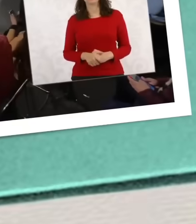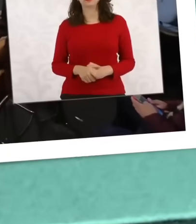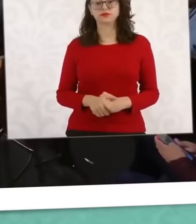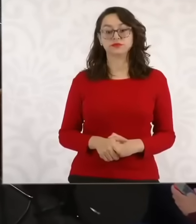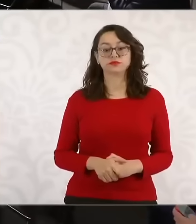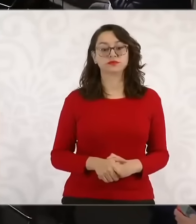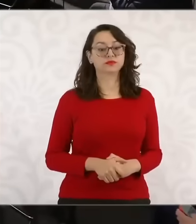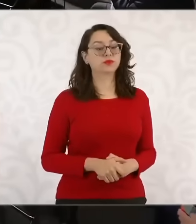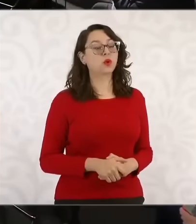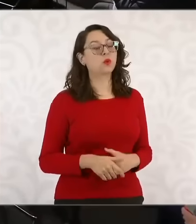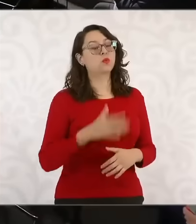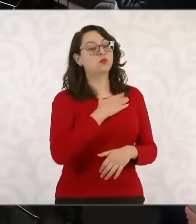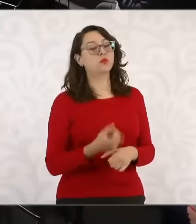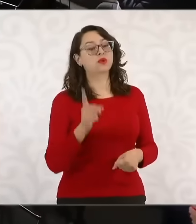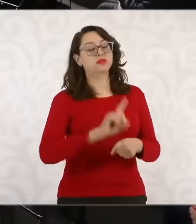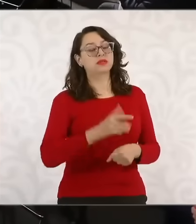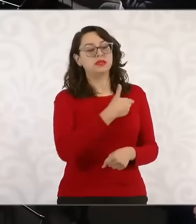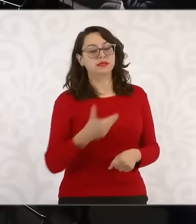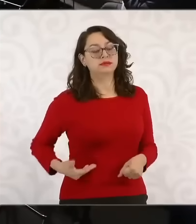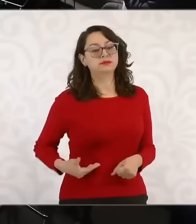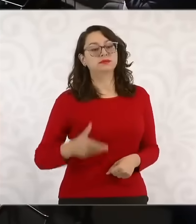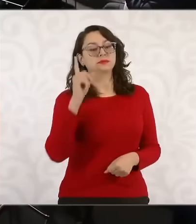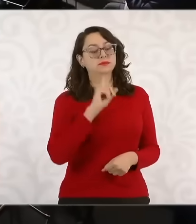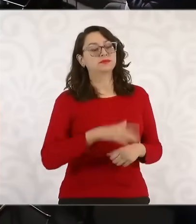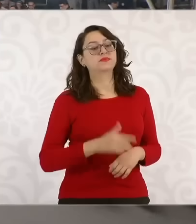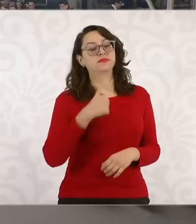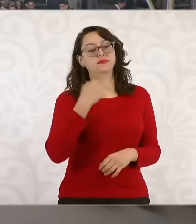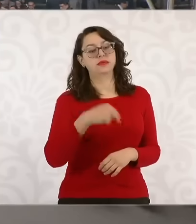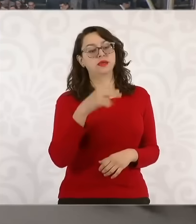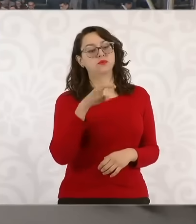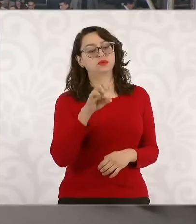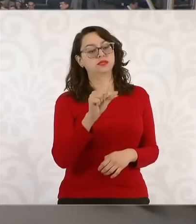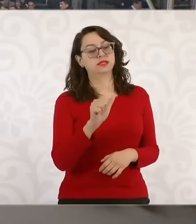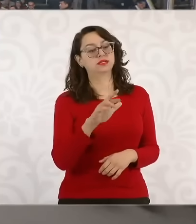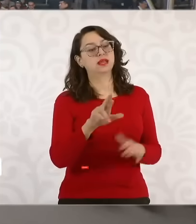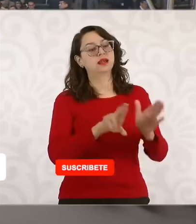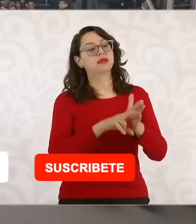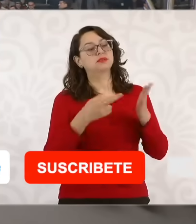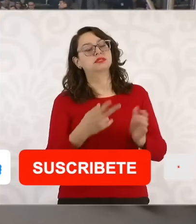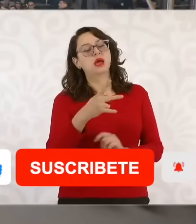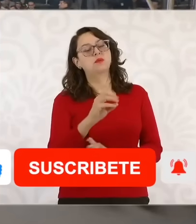Buenos días, presidenta. Ay, César Huerta de la revista Polemón. Eh, presidenta,